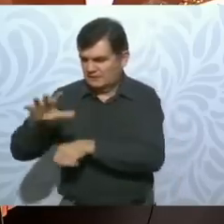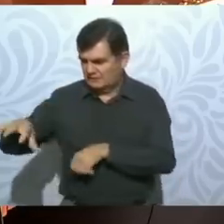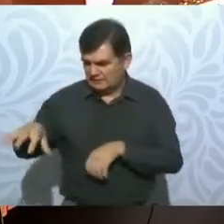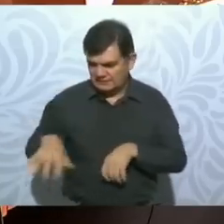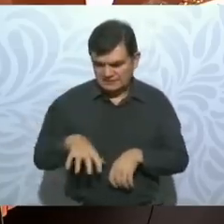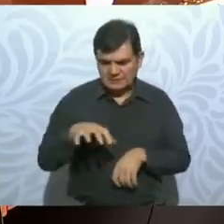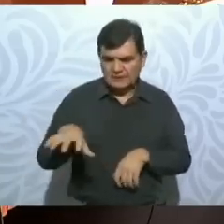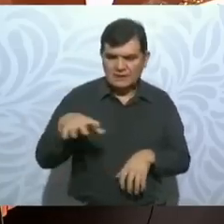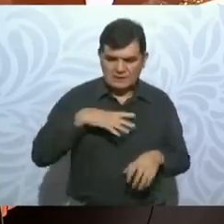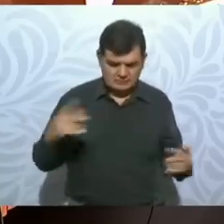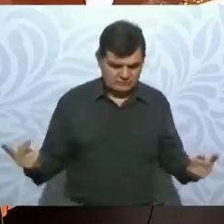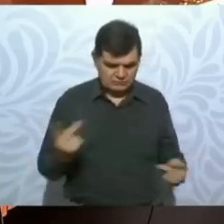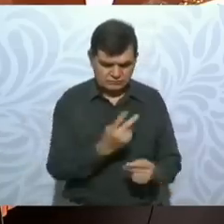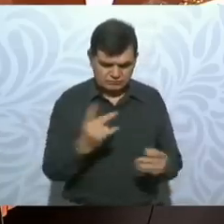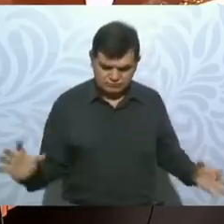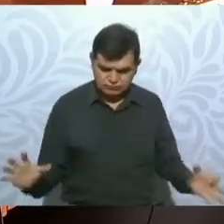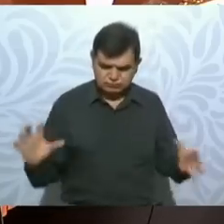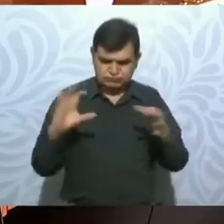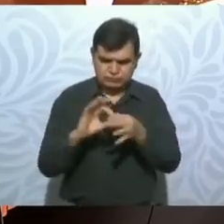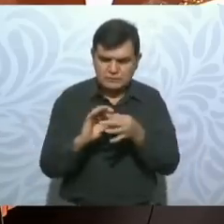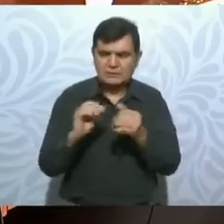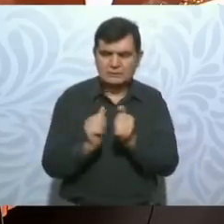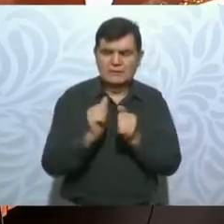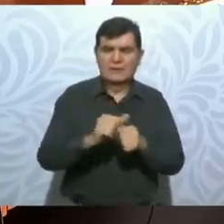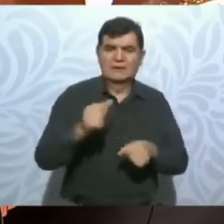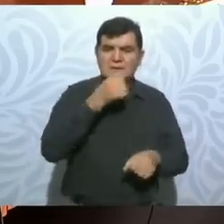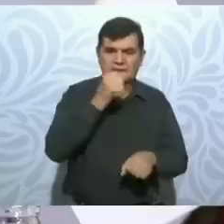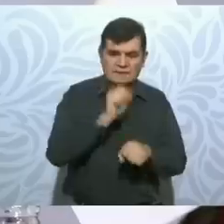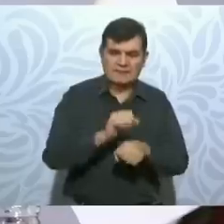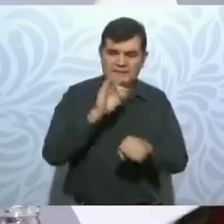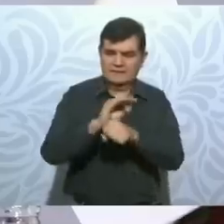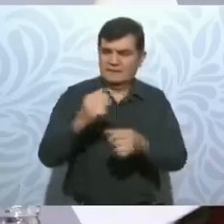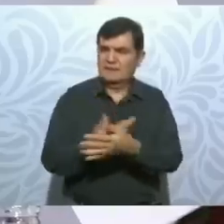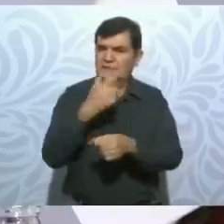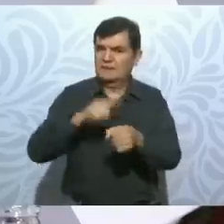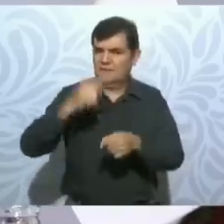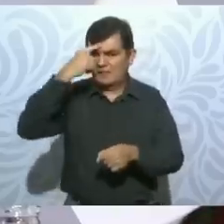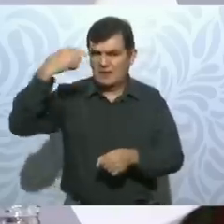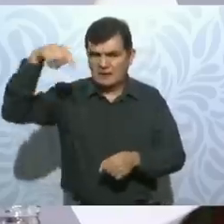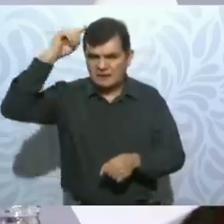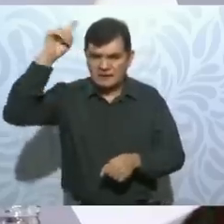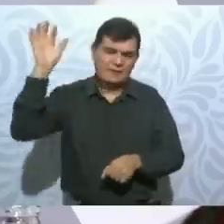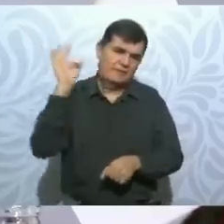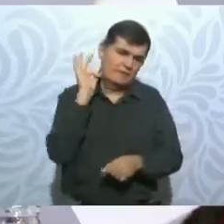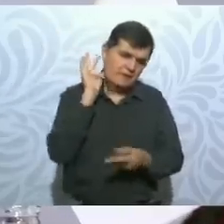la secretaría de la defensa nacional la Secretaría de Marina la fiscalía general de la república y la